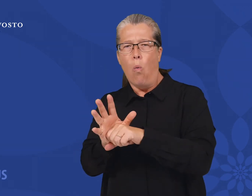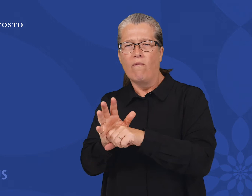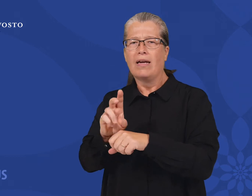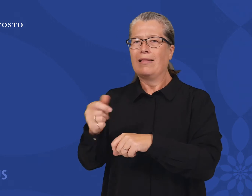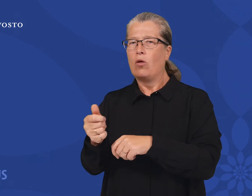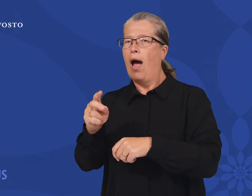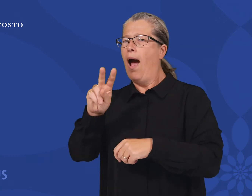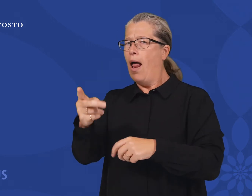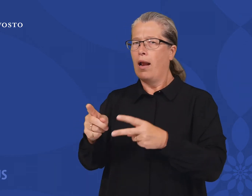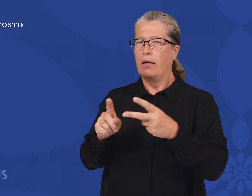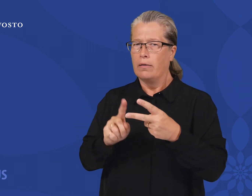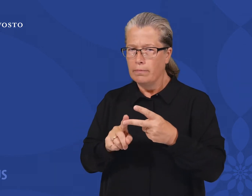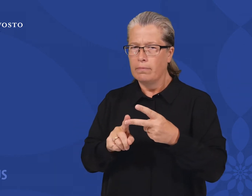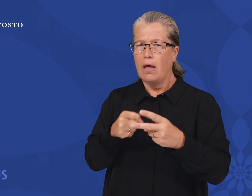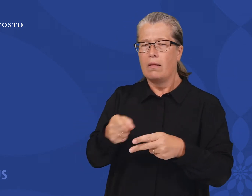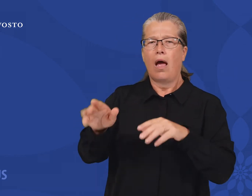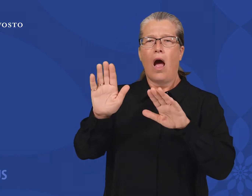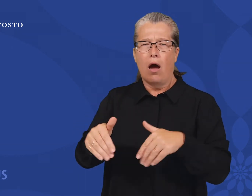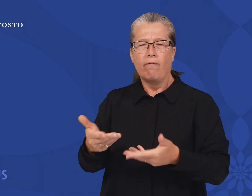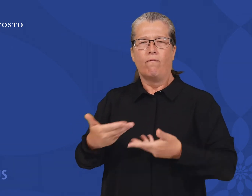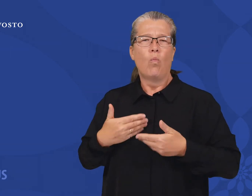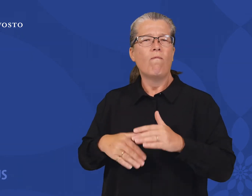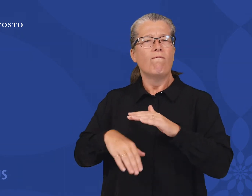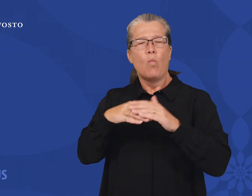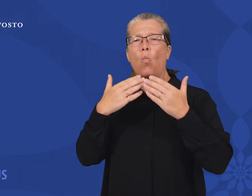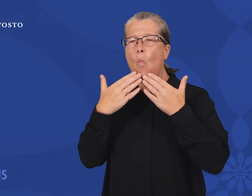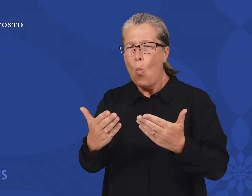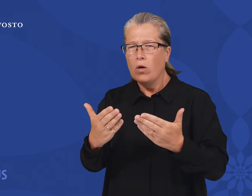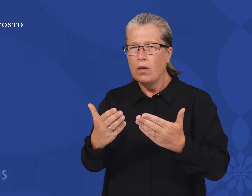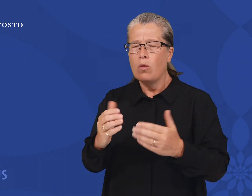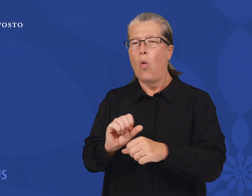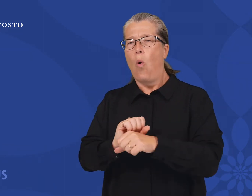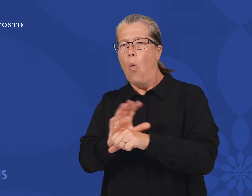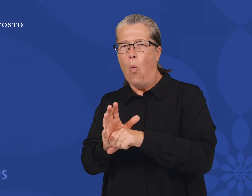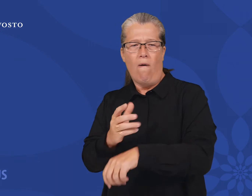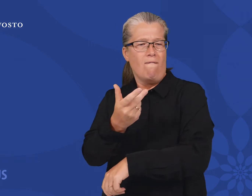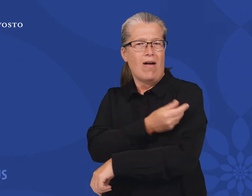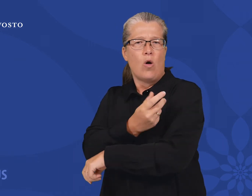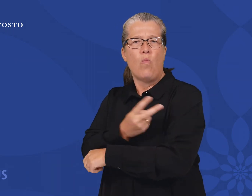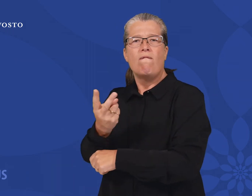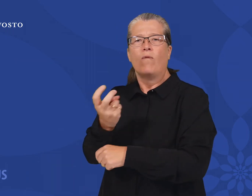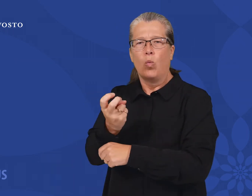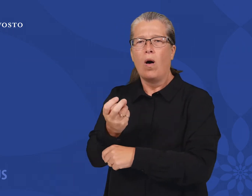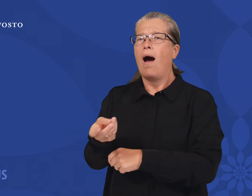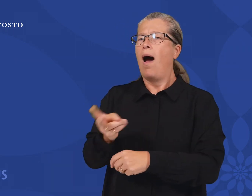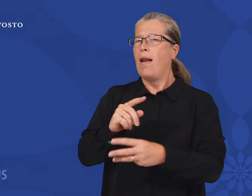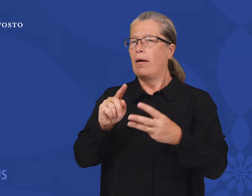inom de sex senaste månaderna eller fått en godkänd vaccinationsserie mot covid-19 eller -